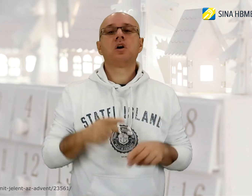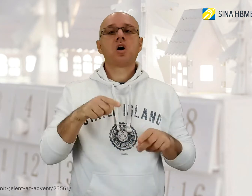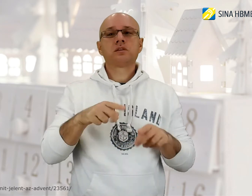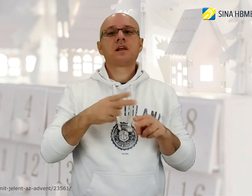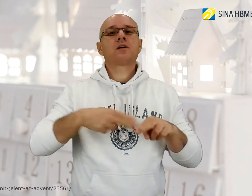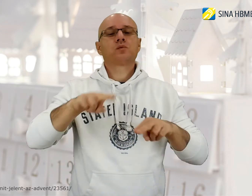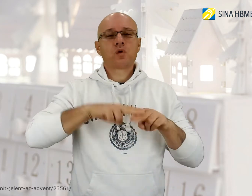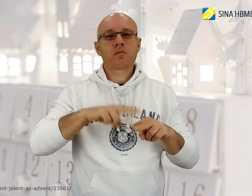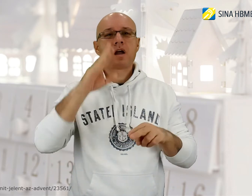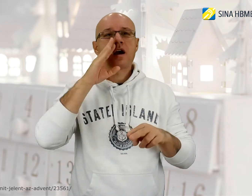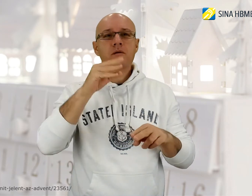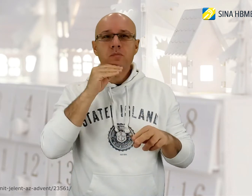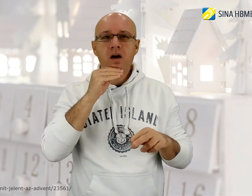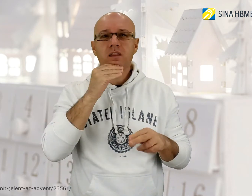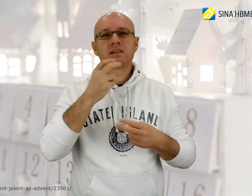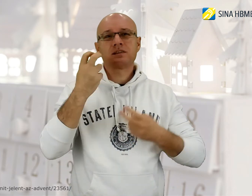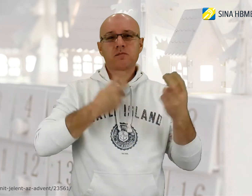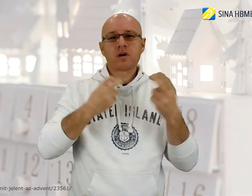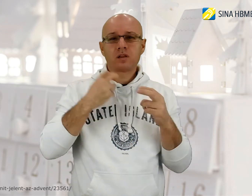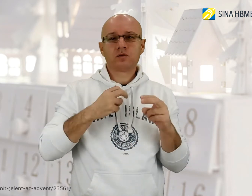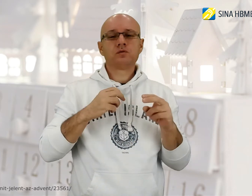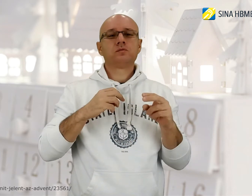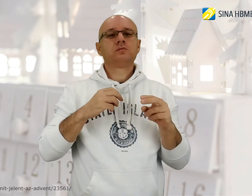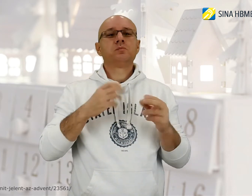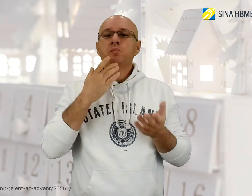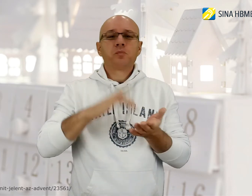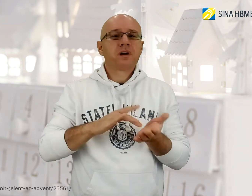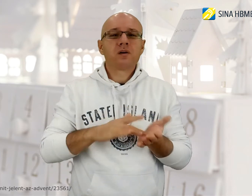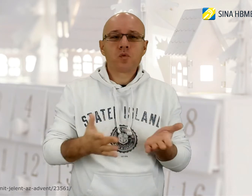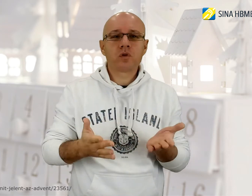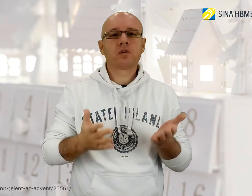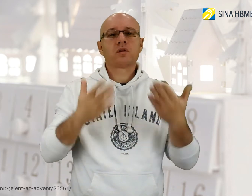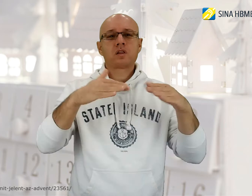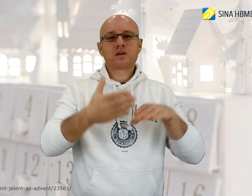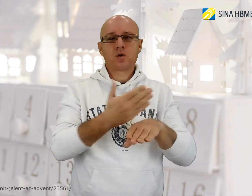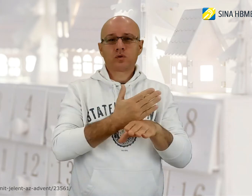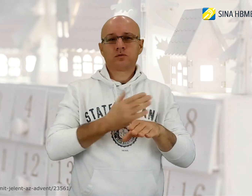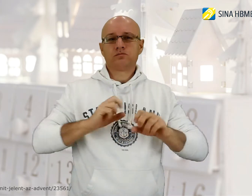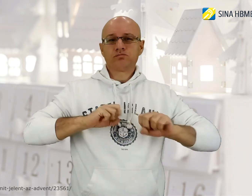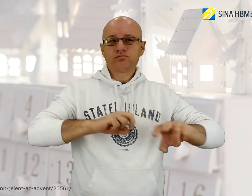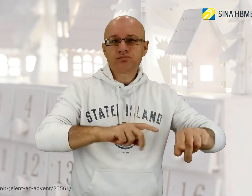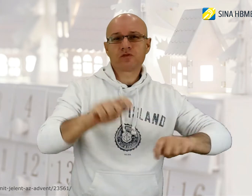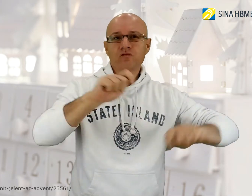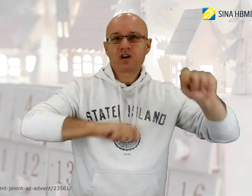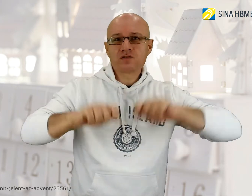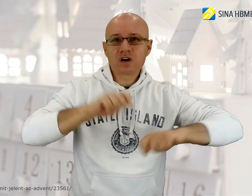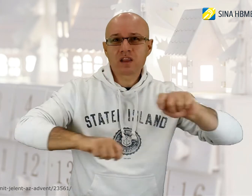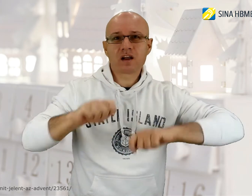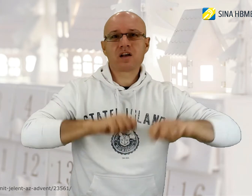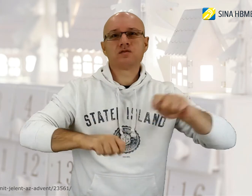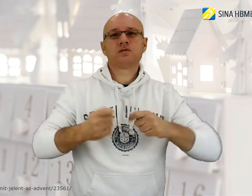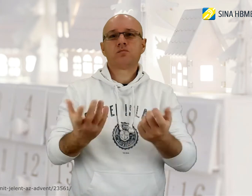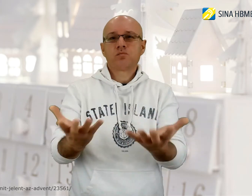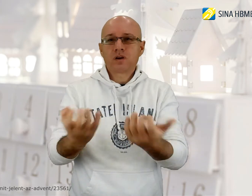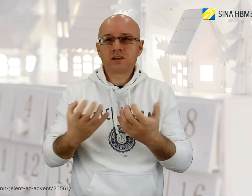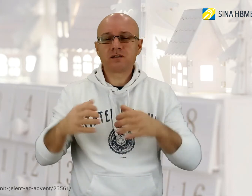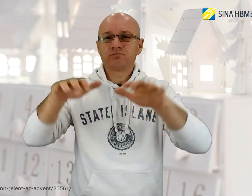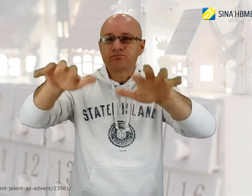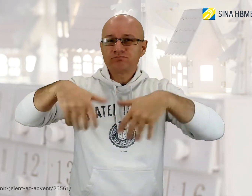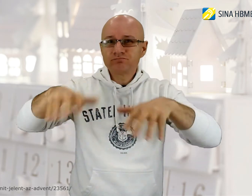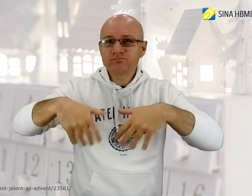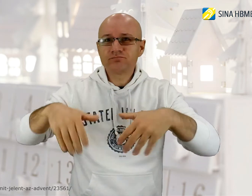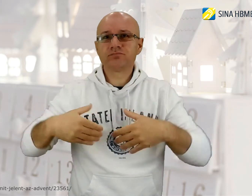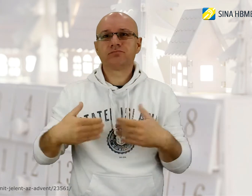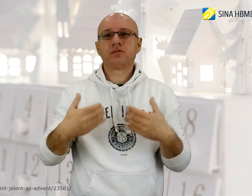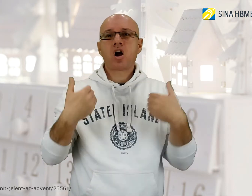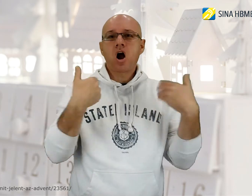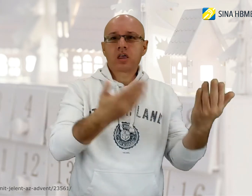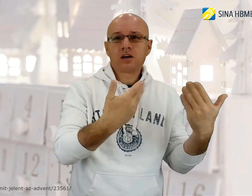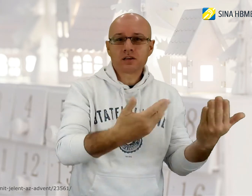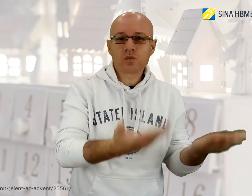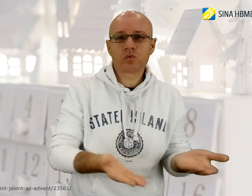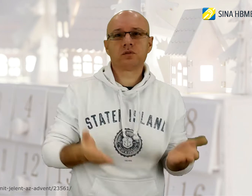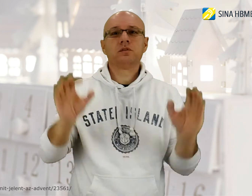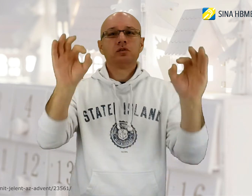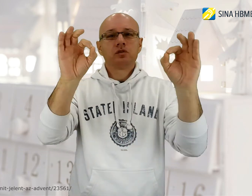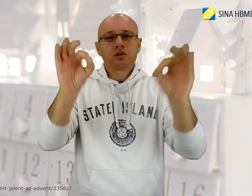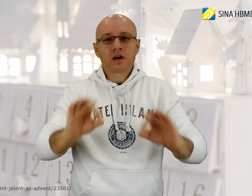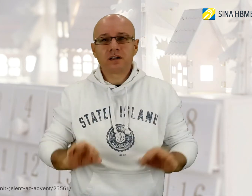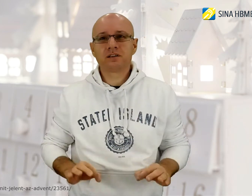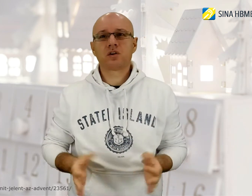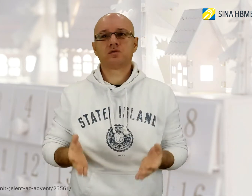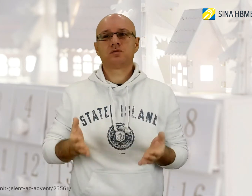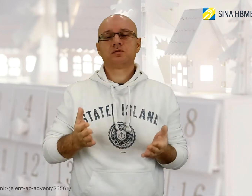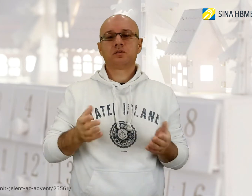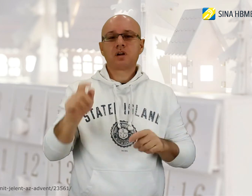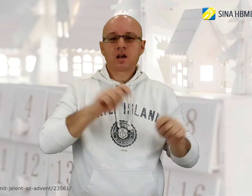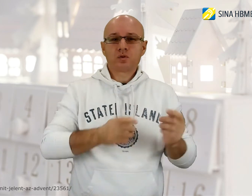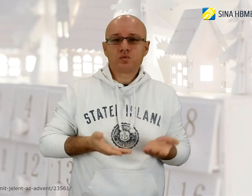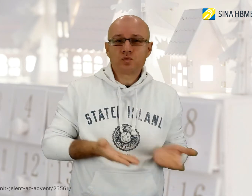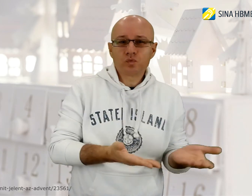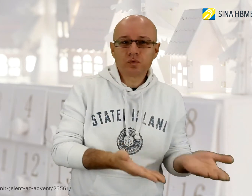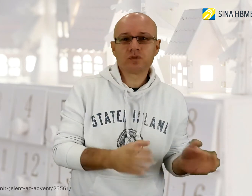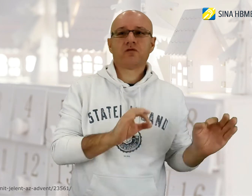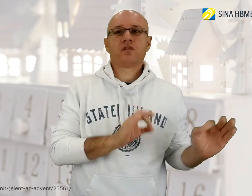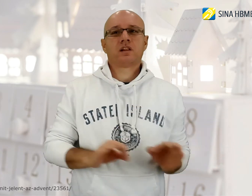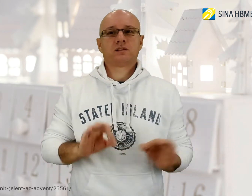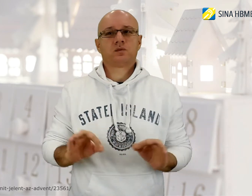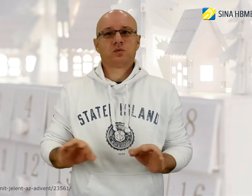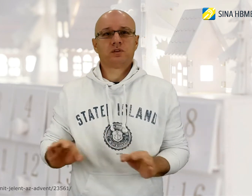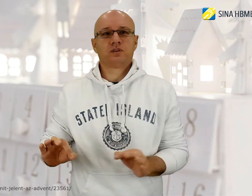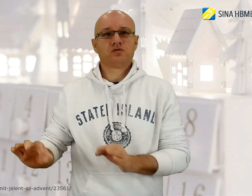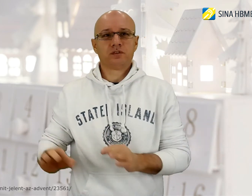A legtöbb ember számára ez a rohanás, az ajándékok beszerzésének, a takarítás, a kalácssütés és a készülődés időszaka.